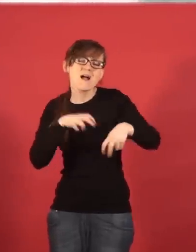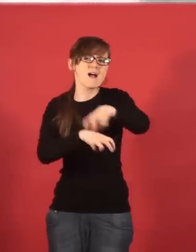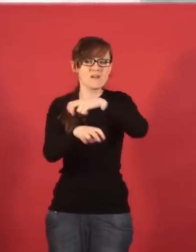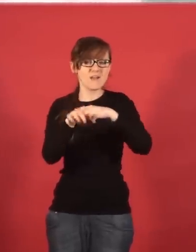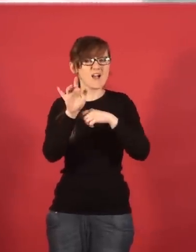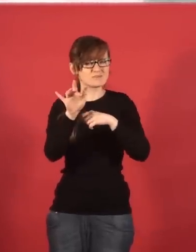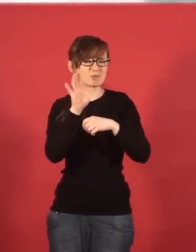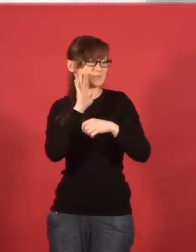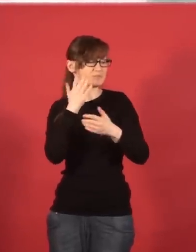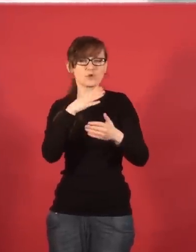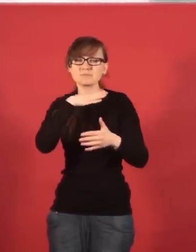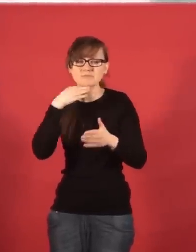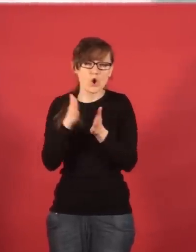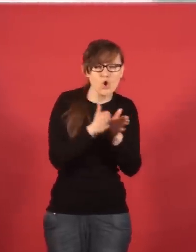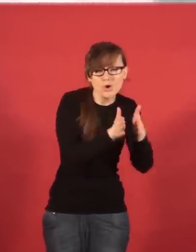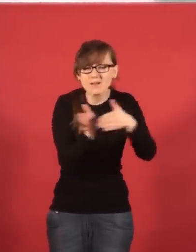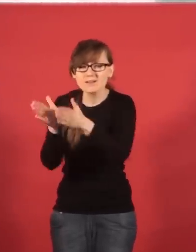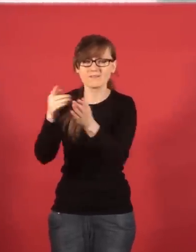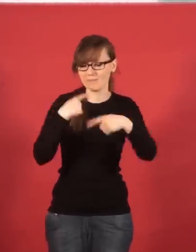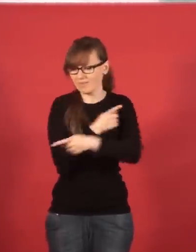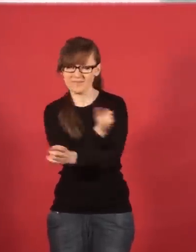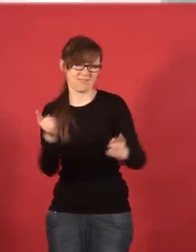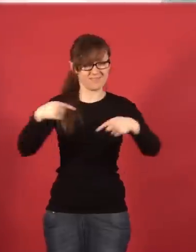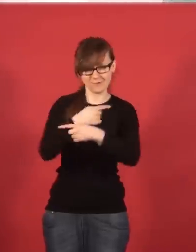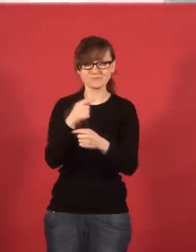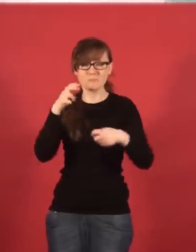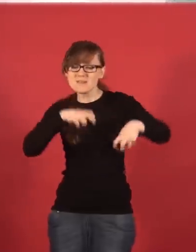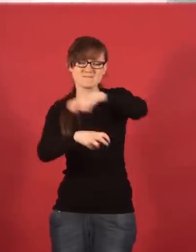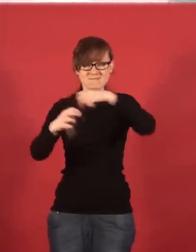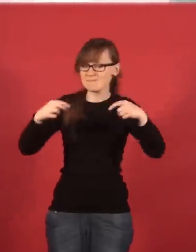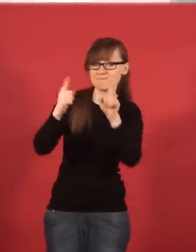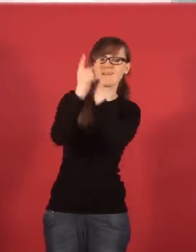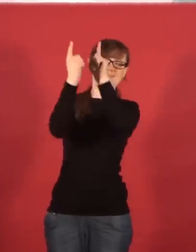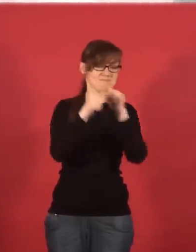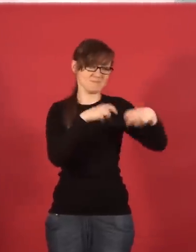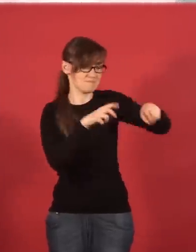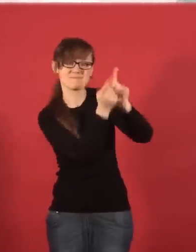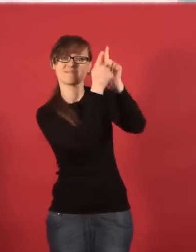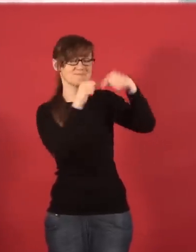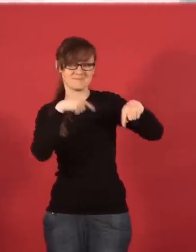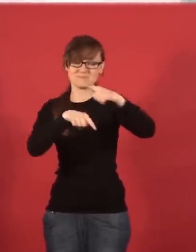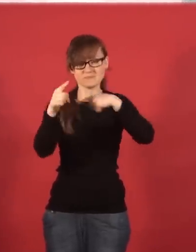Jaskinia była jednym, wielkim labiryntem zakrzywionych korytarzy, które zbiegały się ze sobą, rozchodziły, zdawały się prowadzić do nikąd.